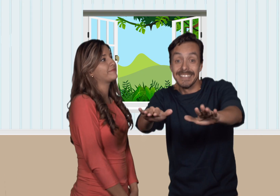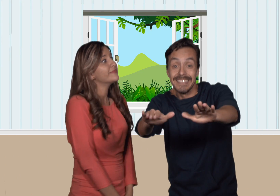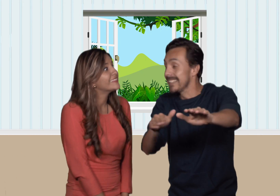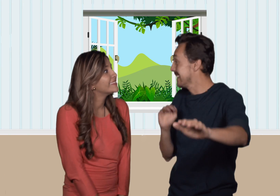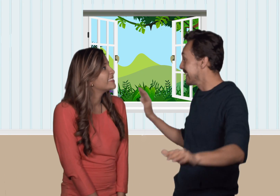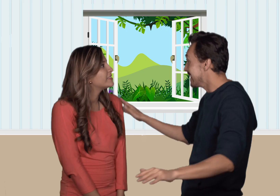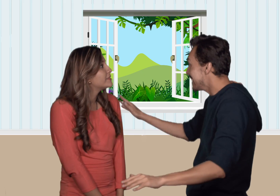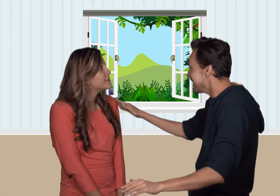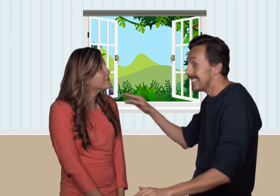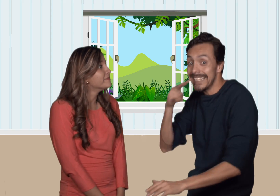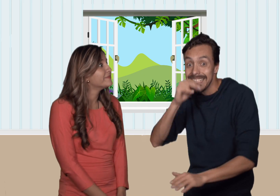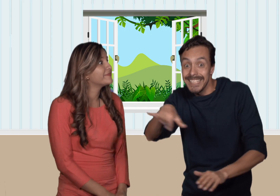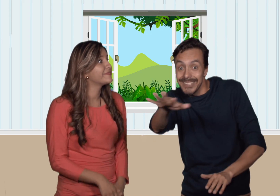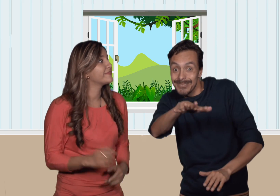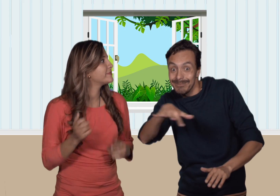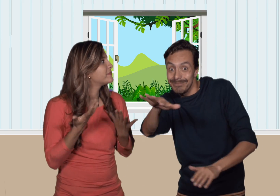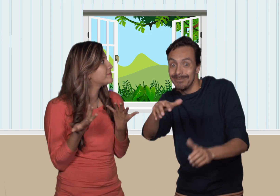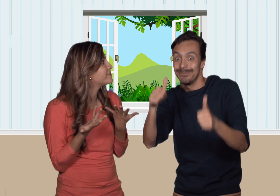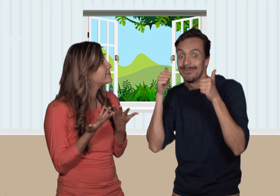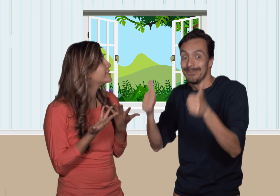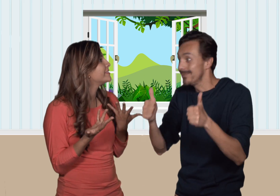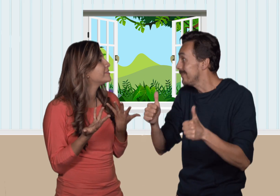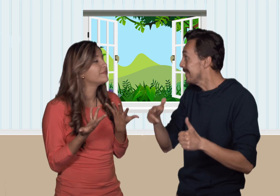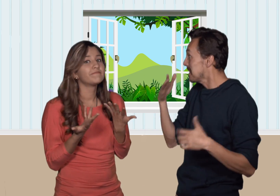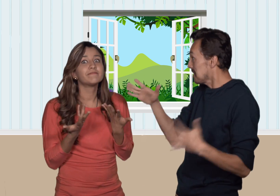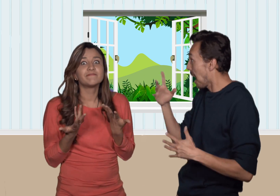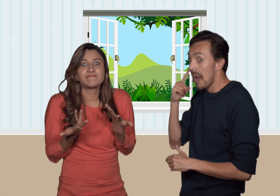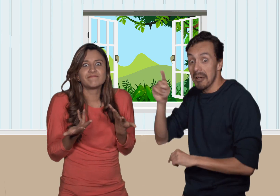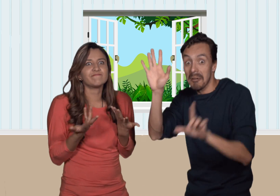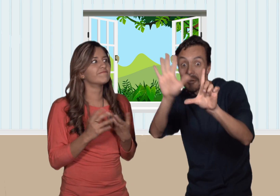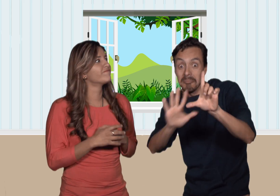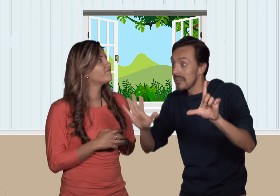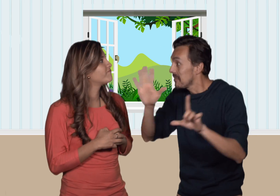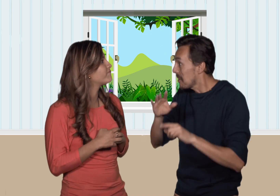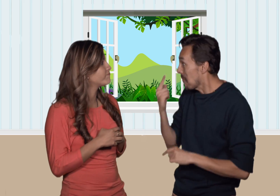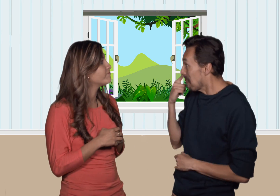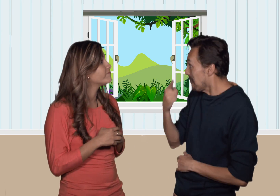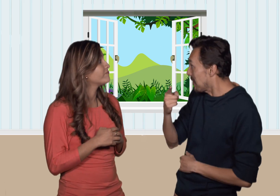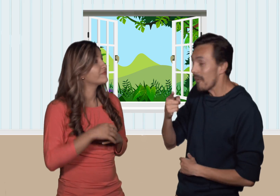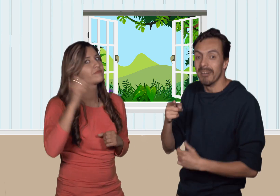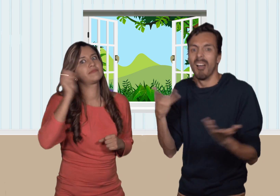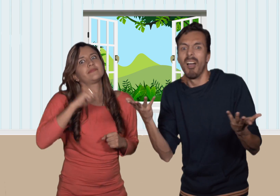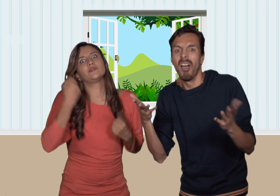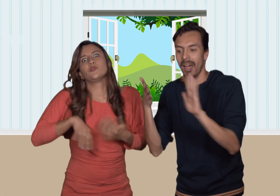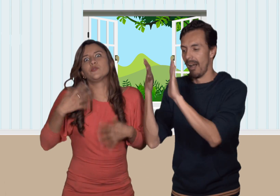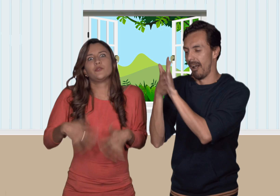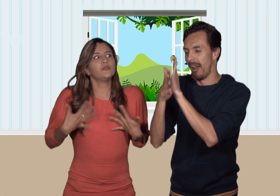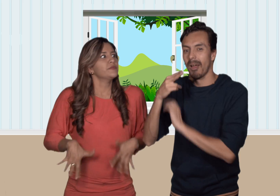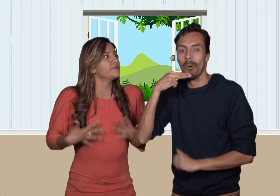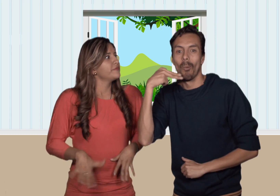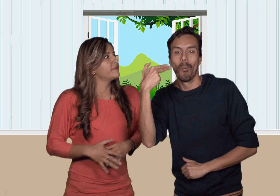Niños, ¿observaron? ¡Que buen cuento! ¡Sí, muy bueno!